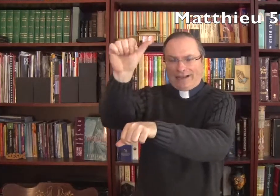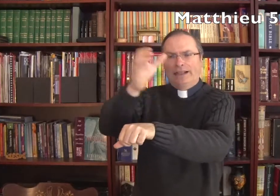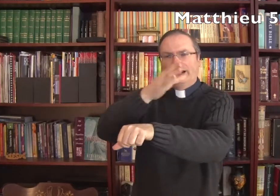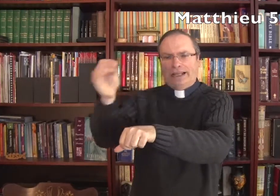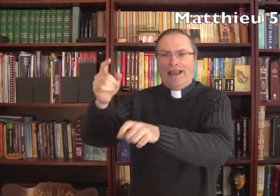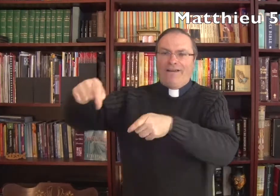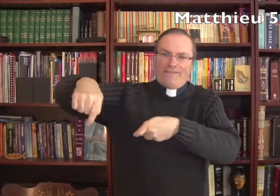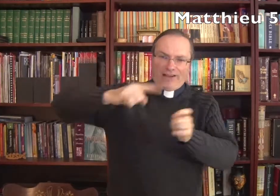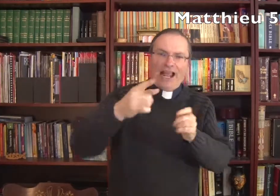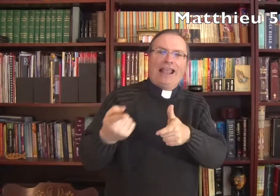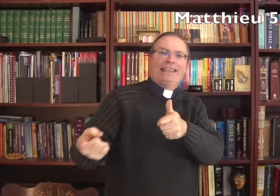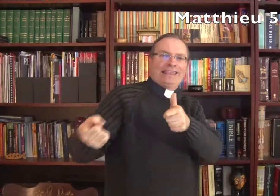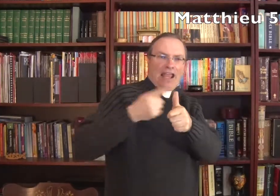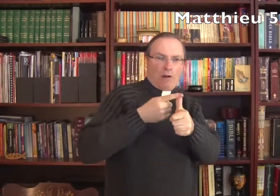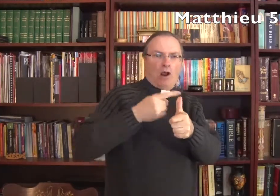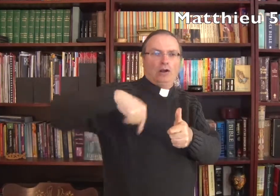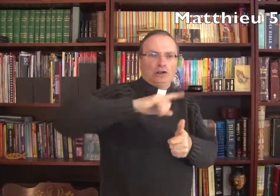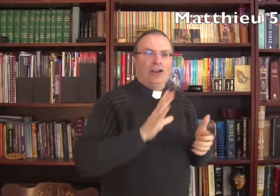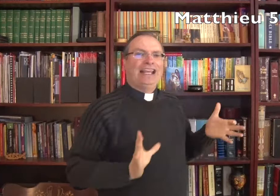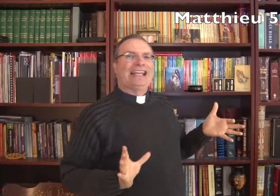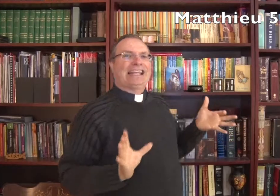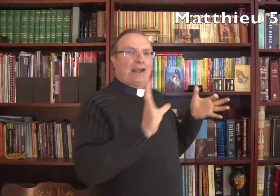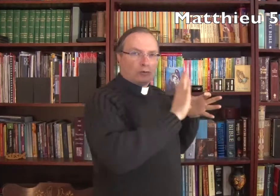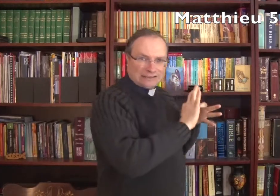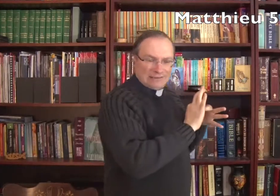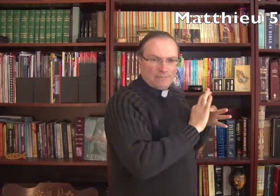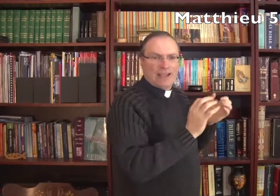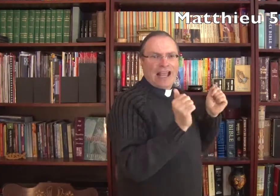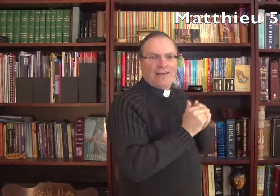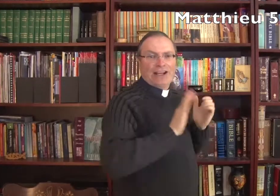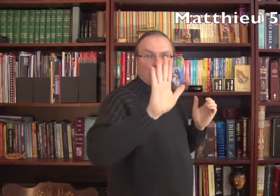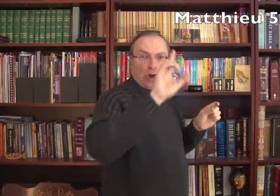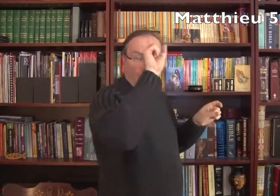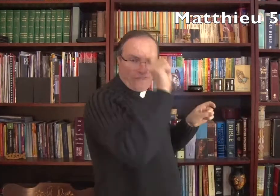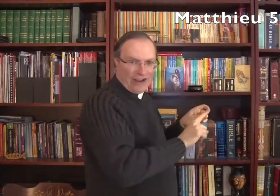et va d’abord te réconcilier avec ton frère,